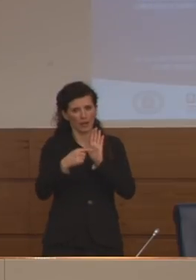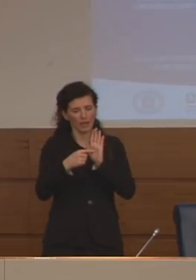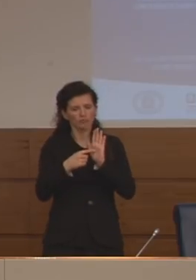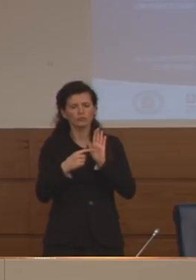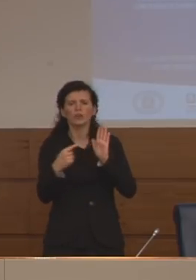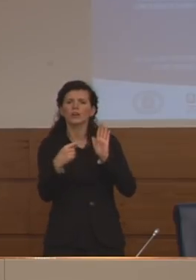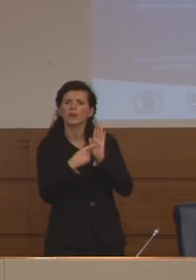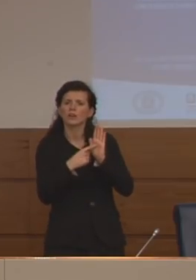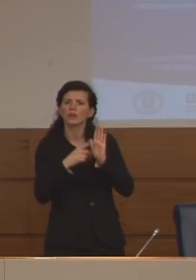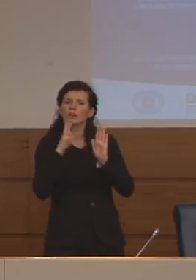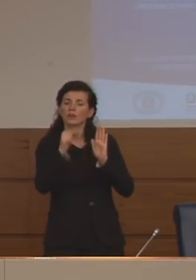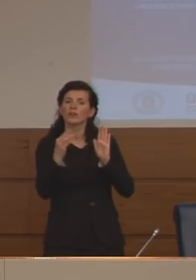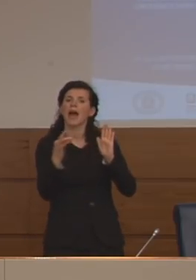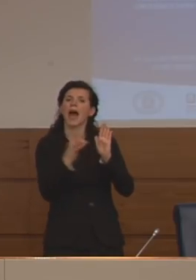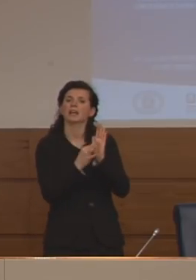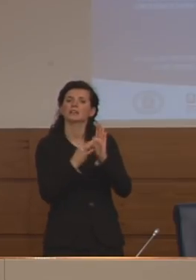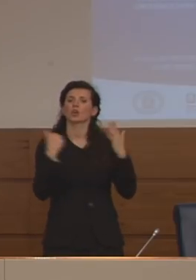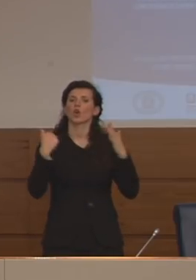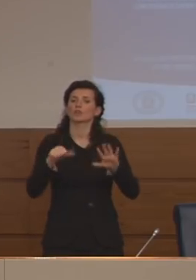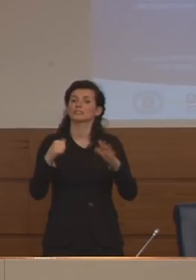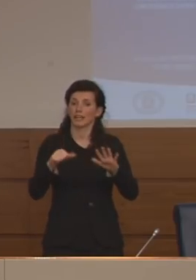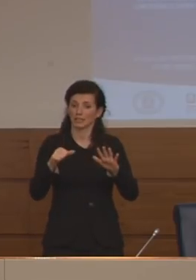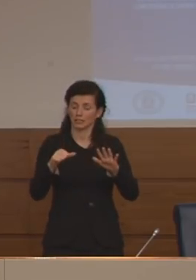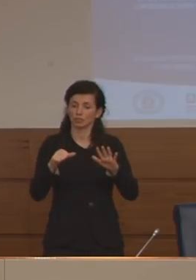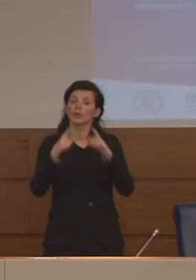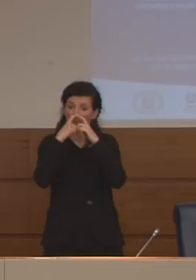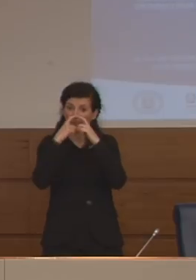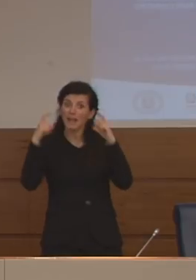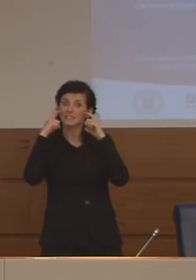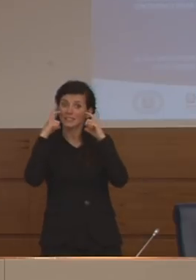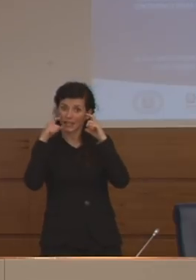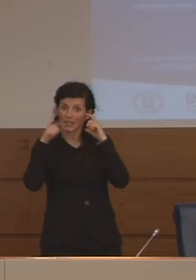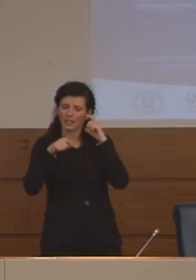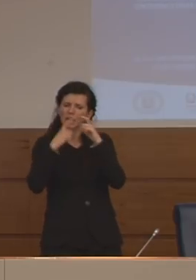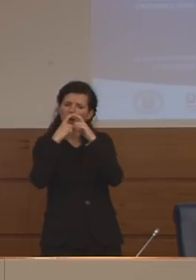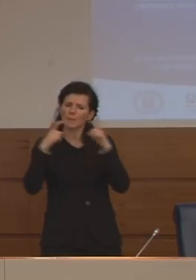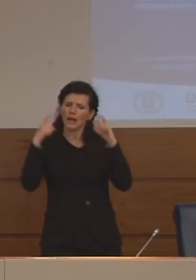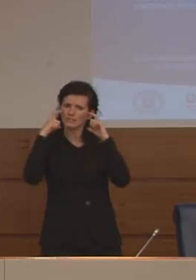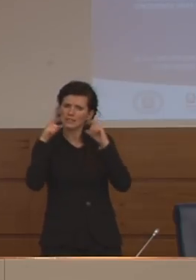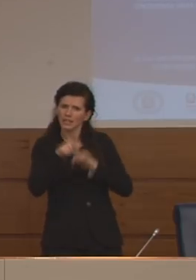le cosiddette articolo 16, ovverosia sono degli strumenti che possono essere fatti